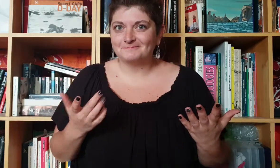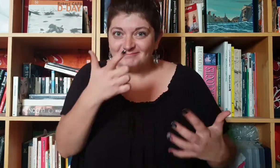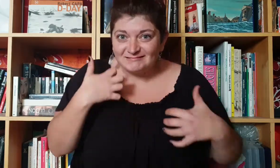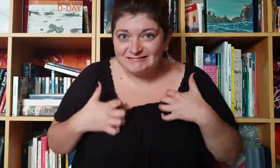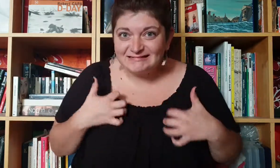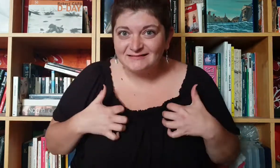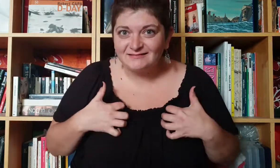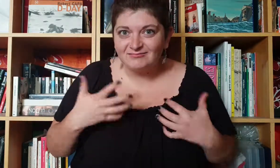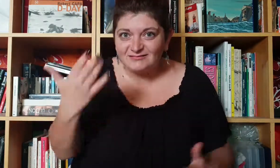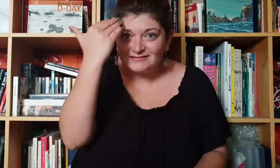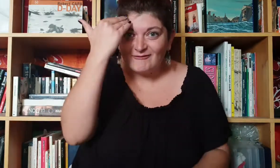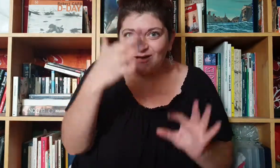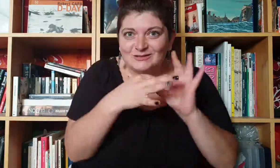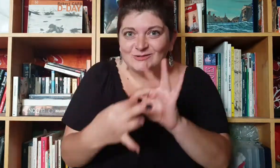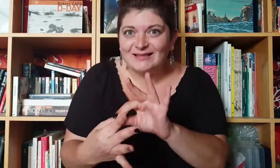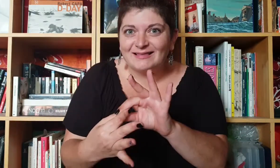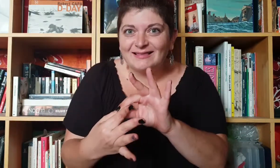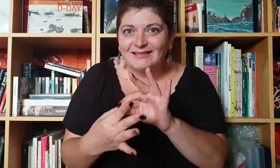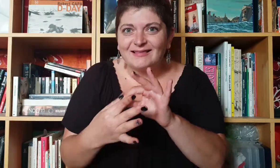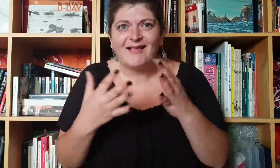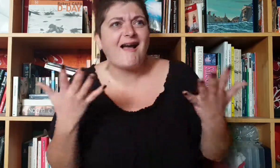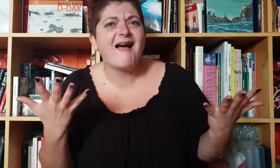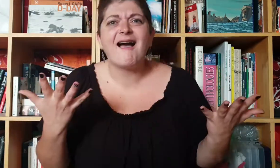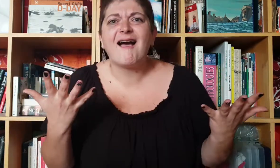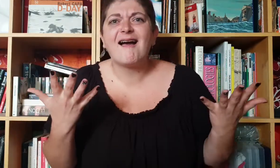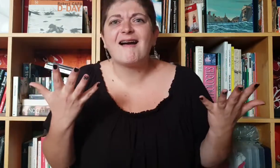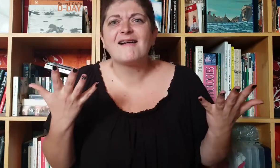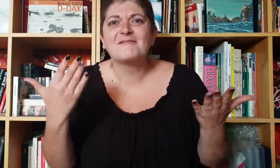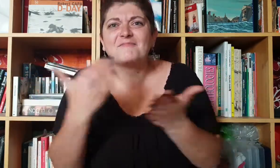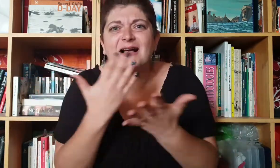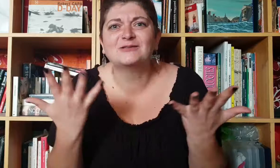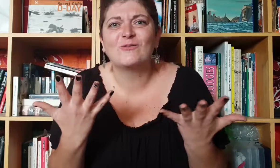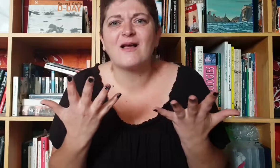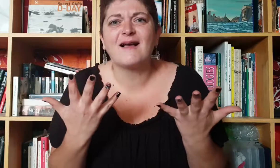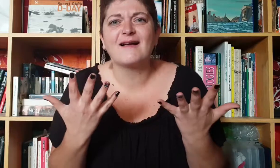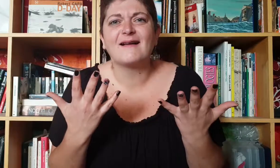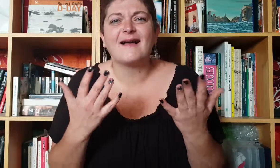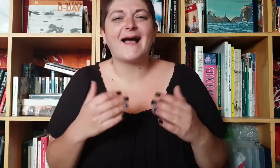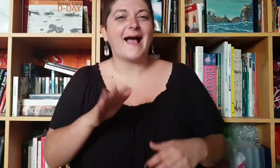Et donc ? Vous voulez savoir la suite ? Qu'est ce qu'il se passe ensuite ?